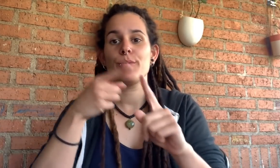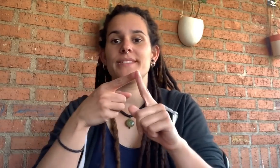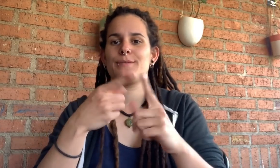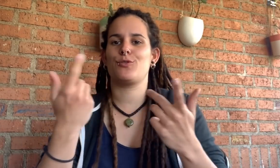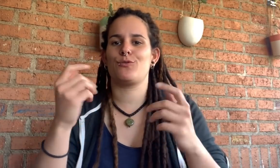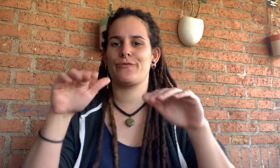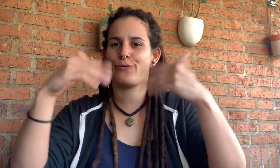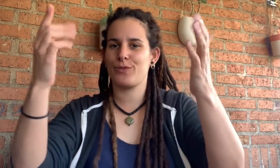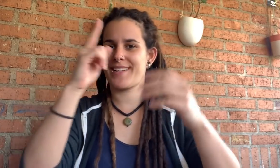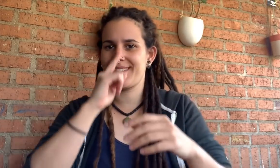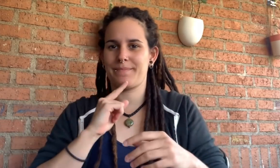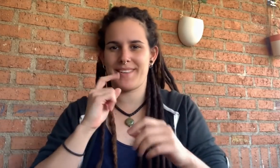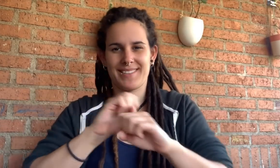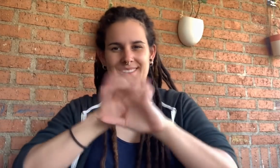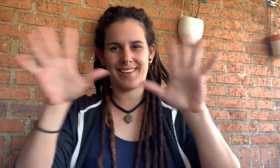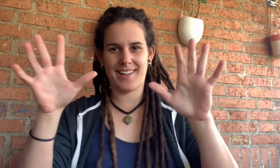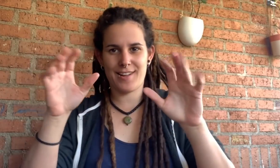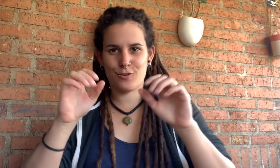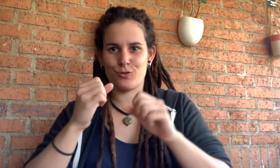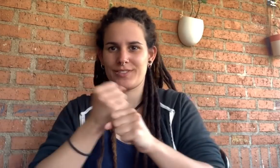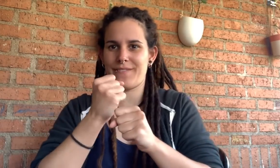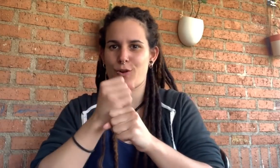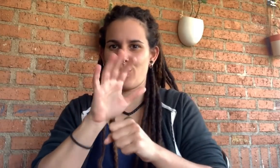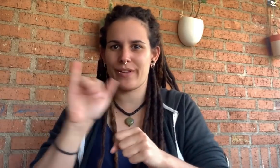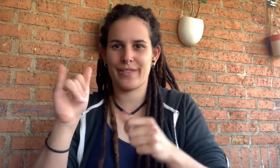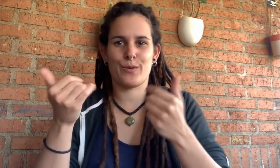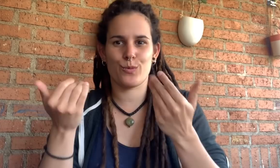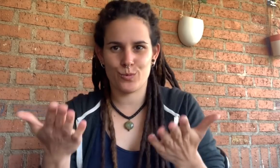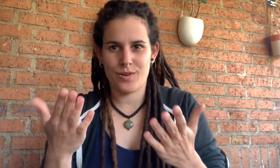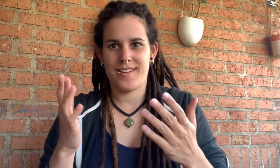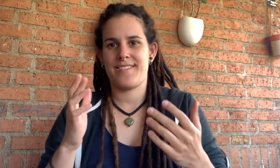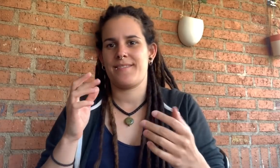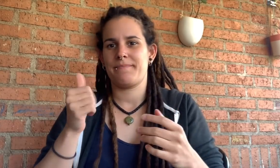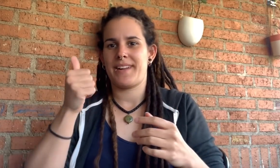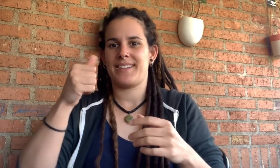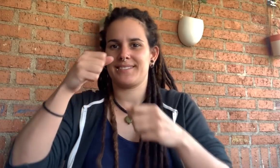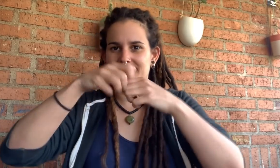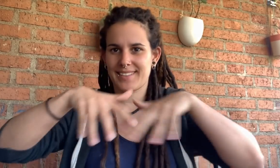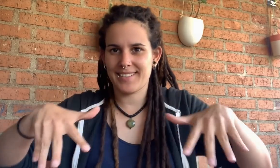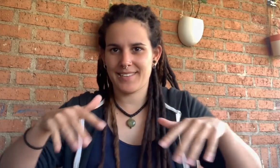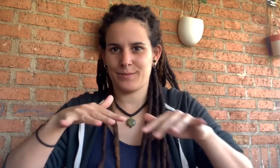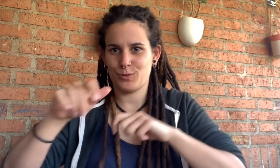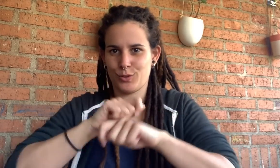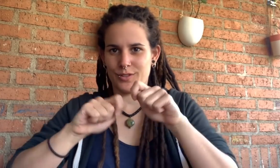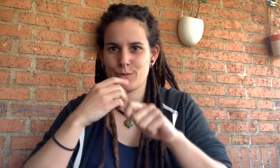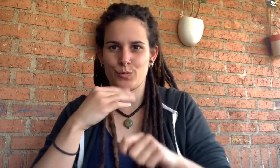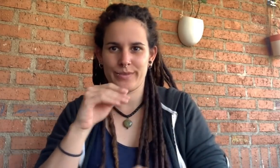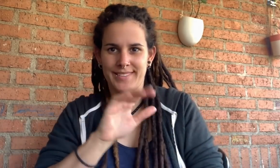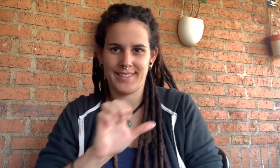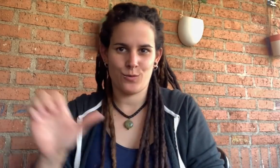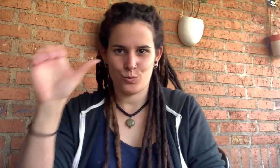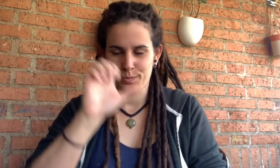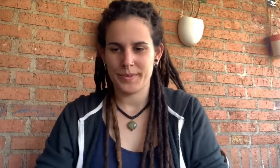con el objeto de dar a conocer mejor la estructura y trabajo del movimiento asociativo juvenil europeo.